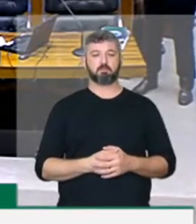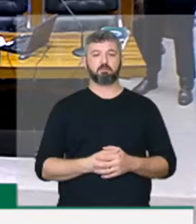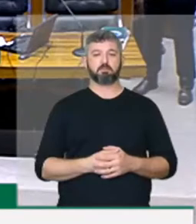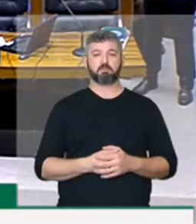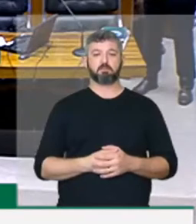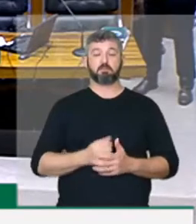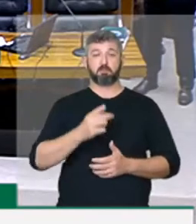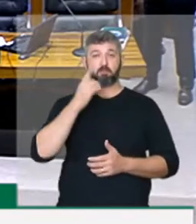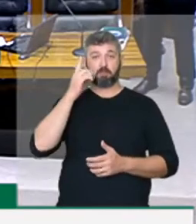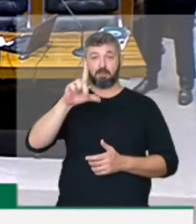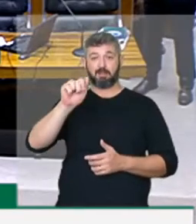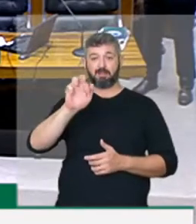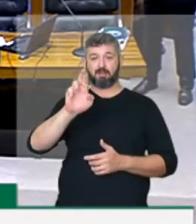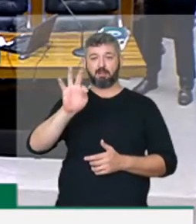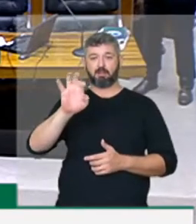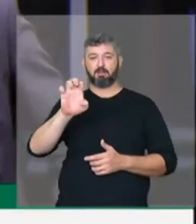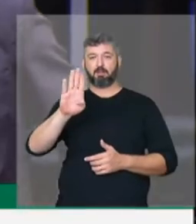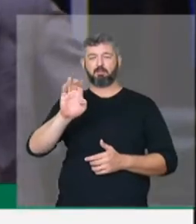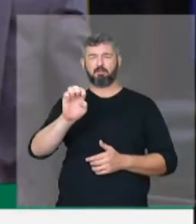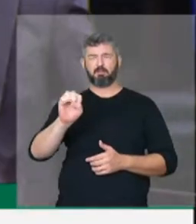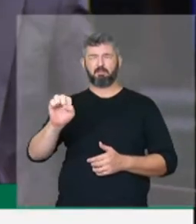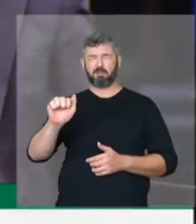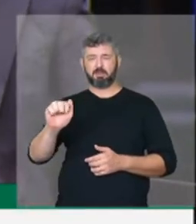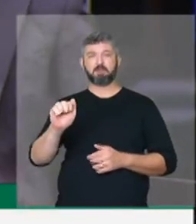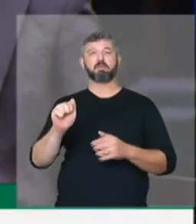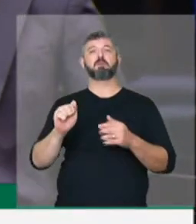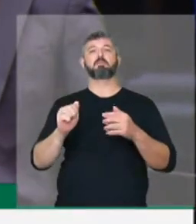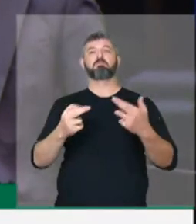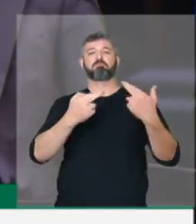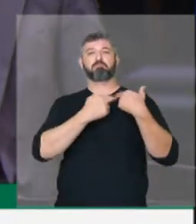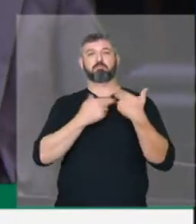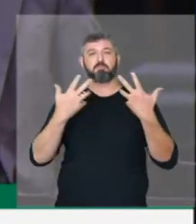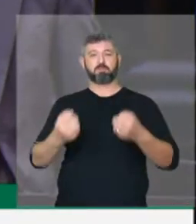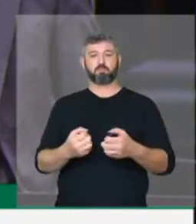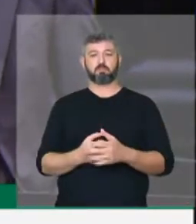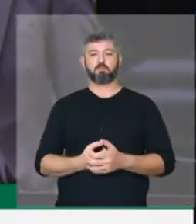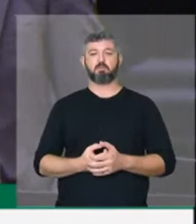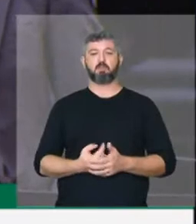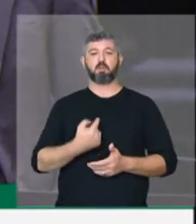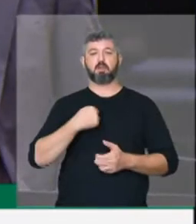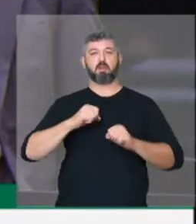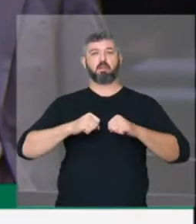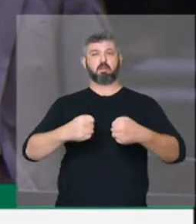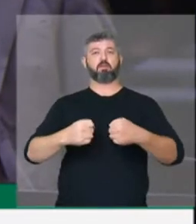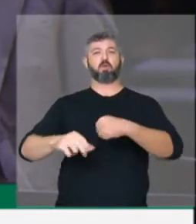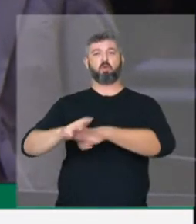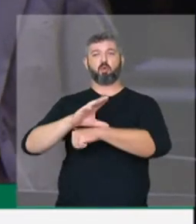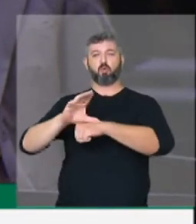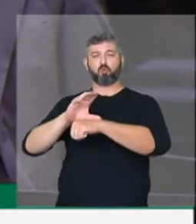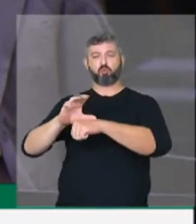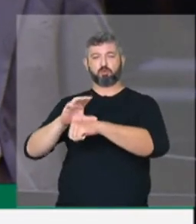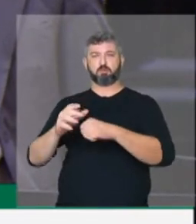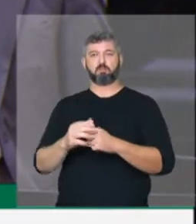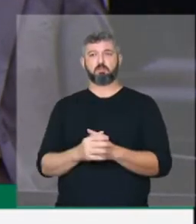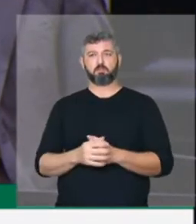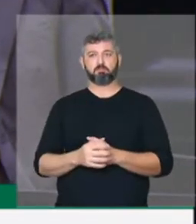DEPUTADO ALERTO SE BESSA DO DISTRITO FEDERAL ASSUME O MANDATO. -- [DEPUTADO]: DEFENDER E CUMPRIR A CONSTITUIÇÃO. OBSERVAR AS LEIS, PROMOVER O